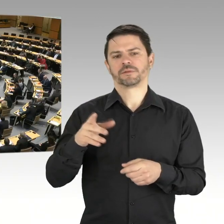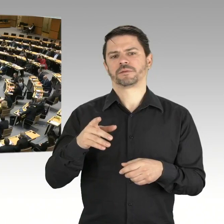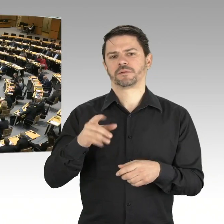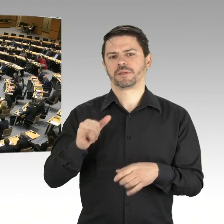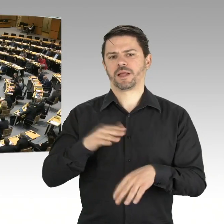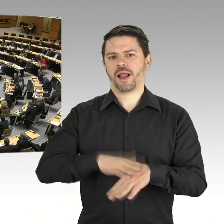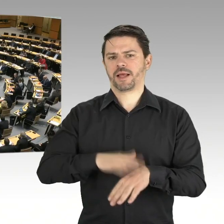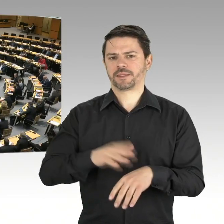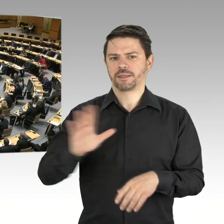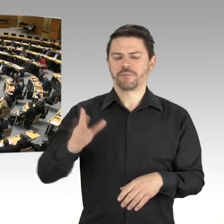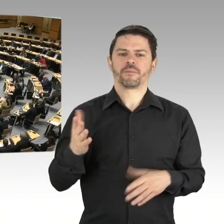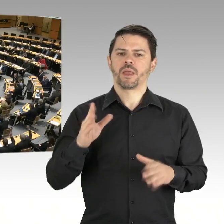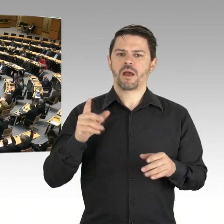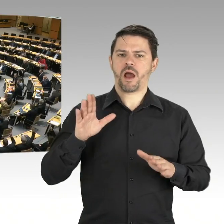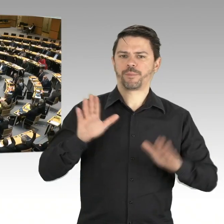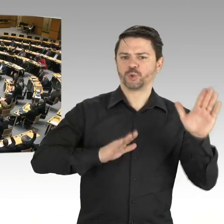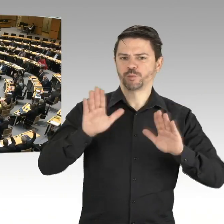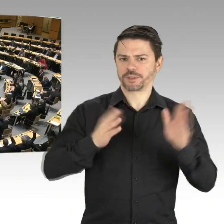Gegenstimmen? Das sind die Oppositionsfraktionen